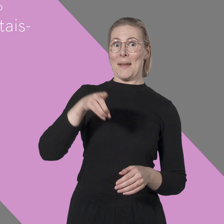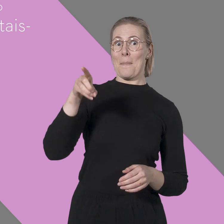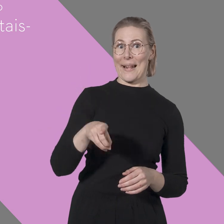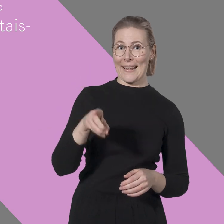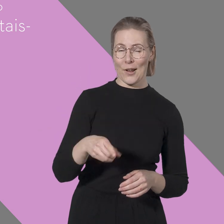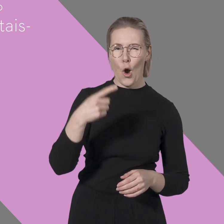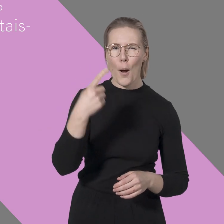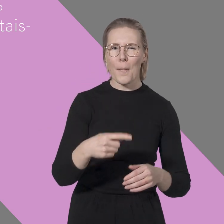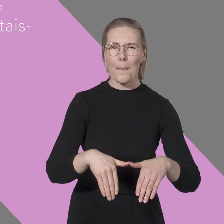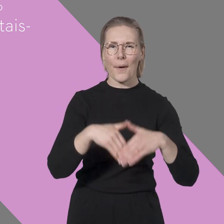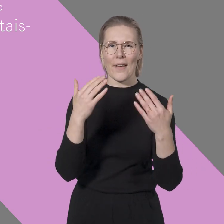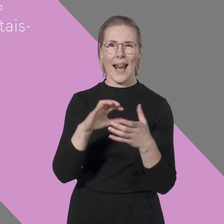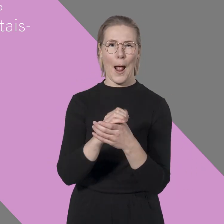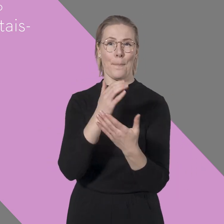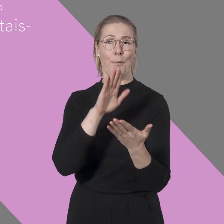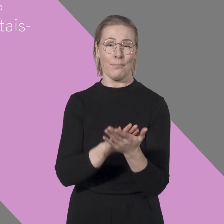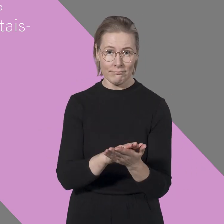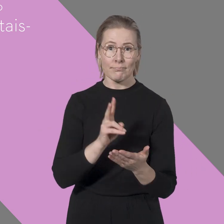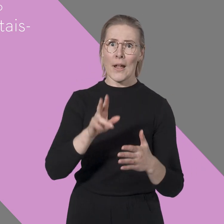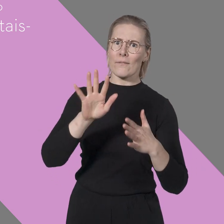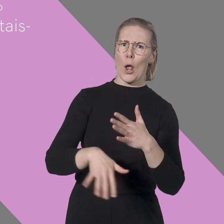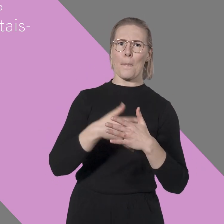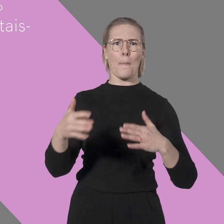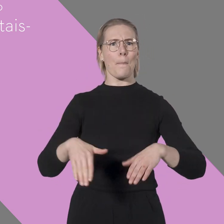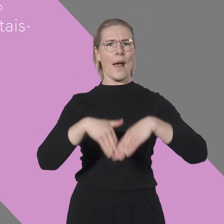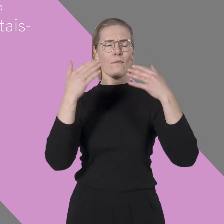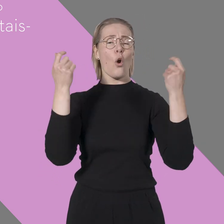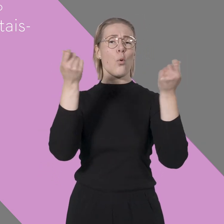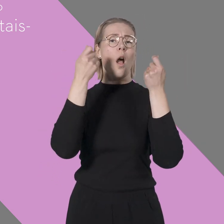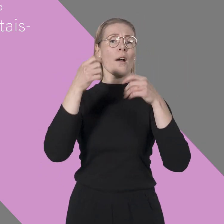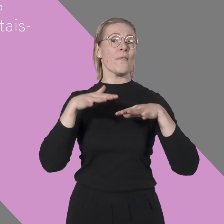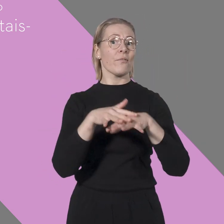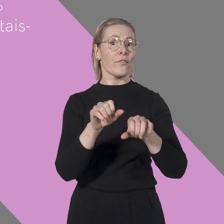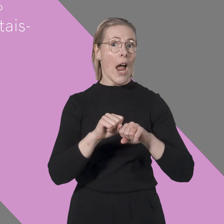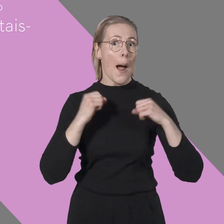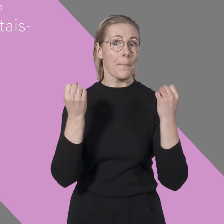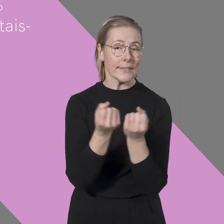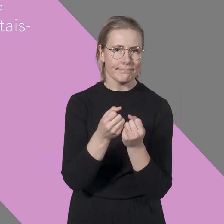Perjantaina on luvassa Viittomakielen päivän juhlawebinaari, -